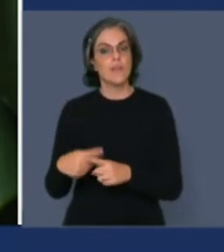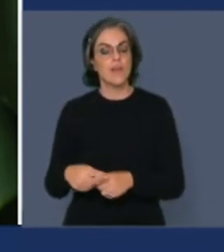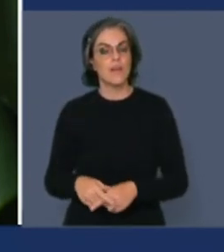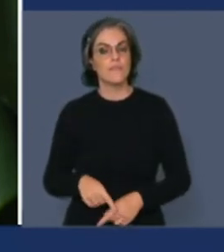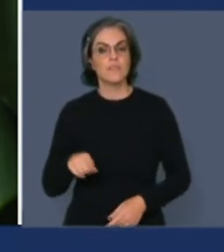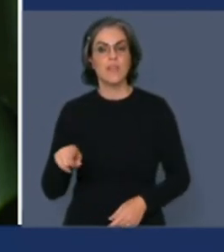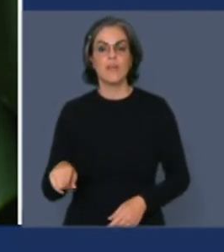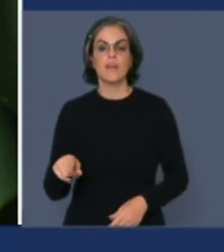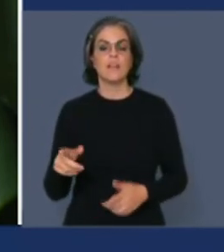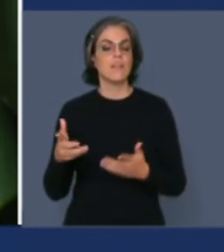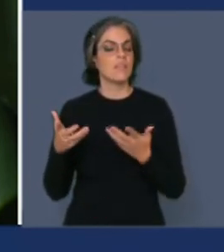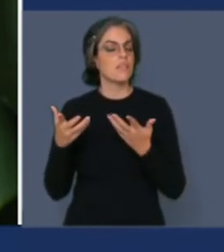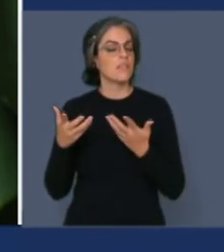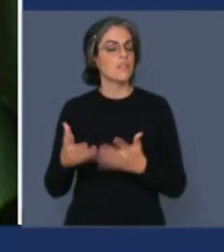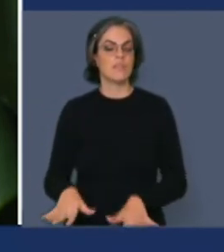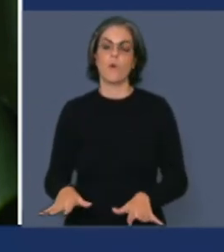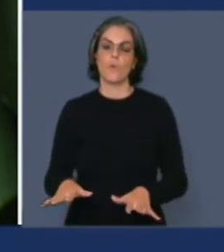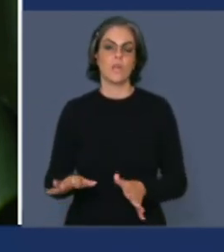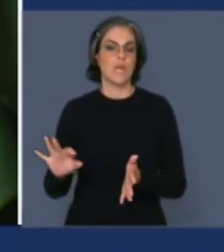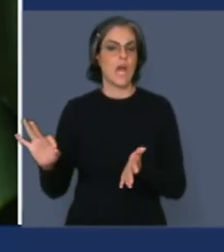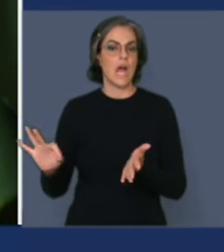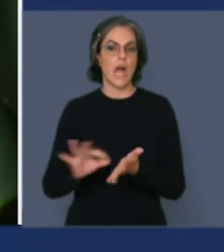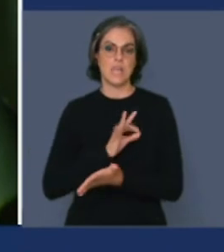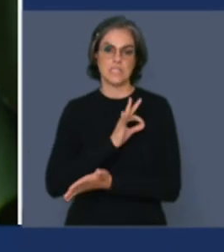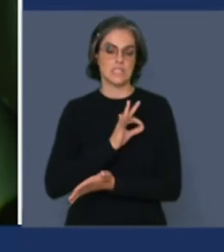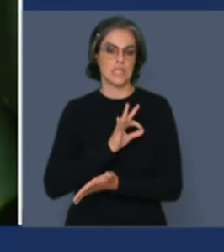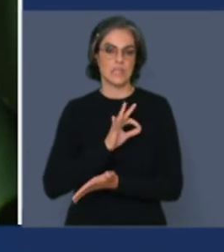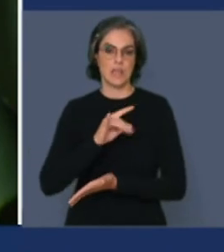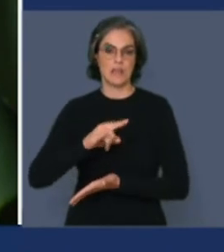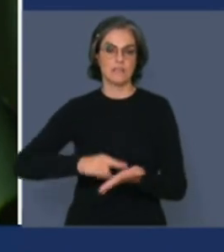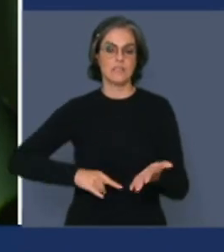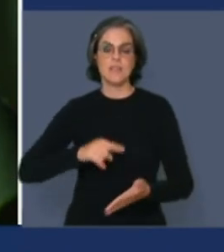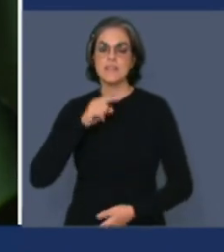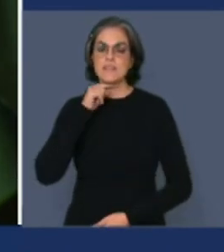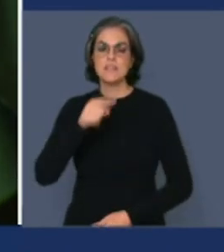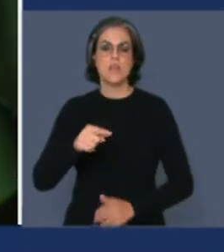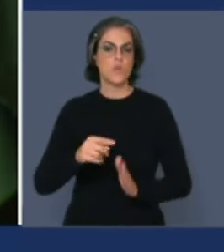DEMITIDO POR QUE NÃO QUIS ASSIM, NA FICHA DE NENHUM PARTIDO DE BASE DESSE GOVERNO, E OUTRA, EU NÃO ACREDITO